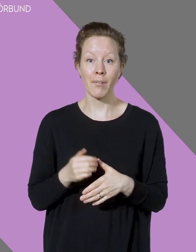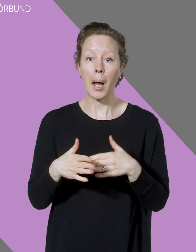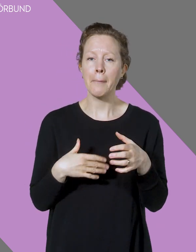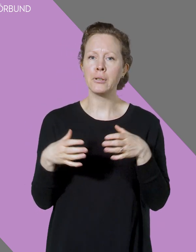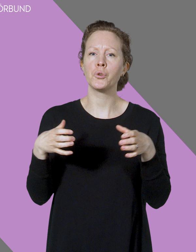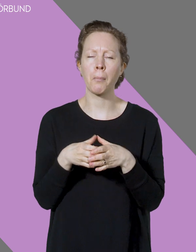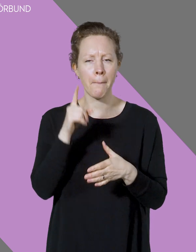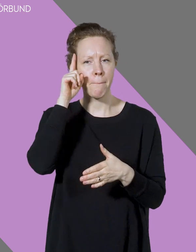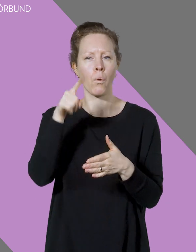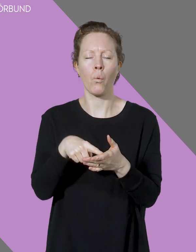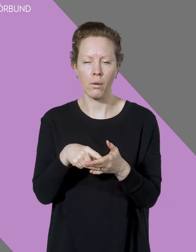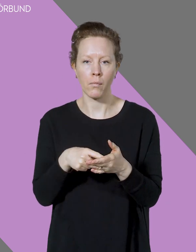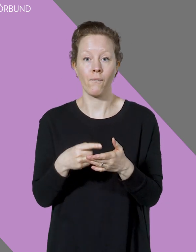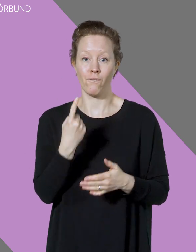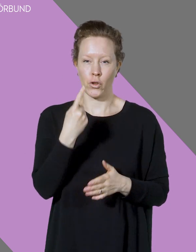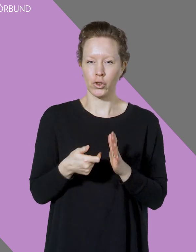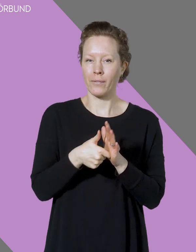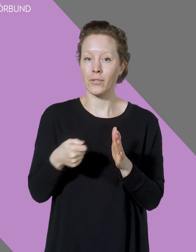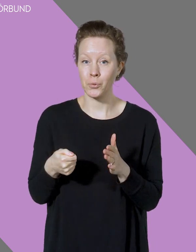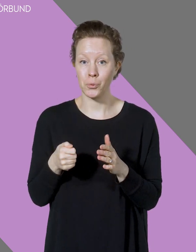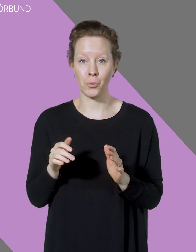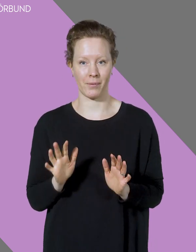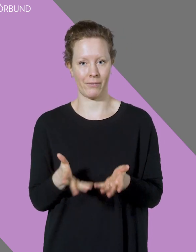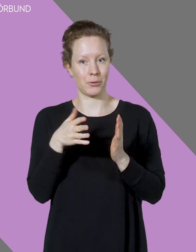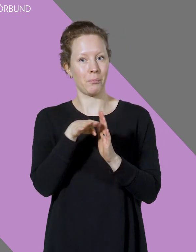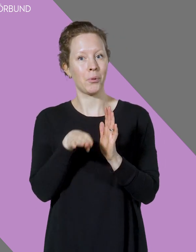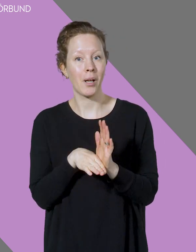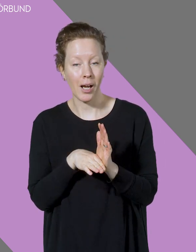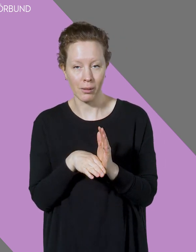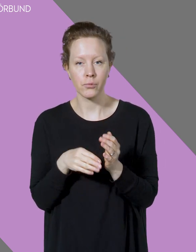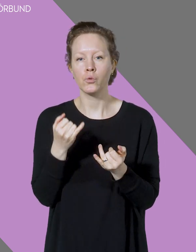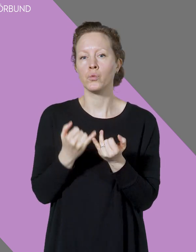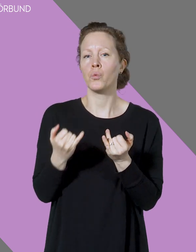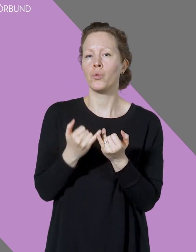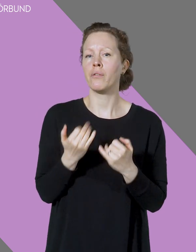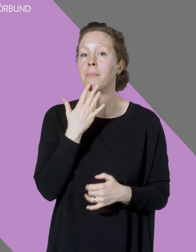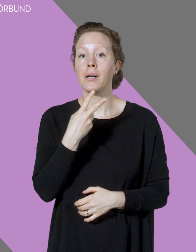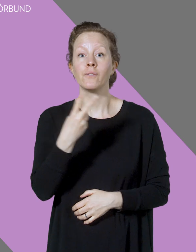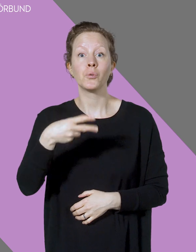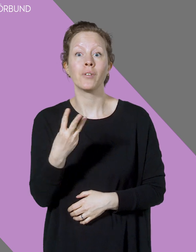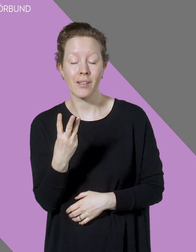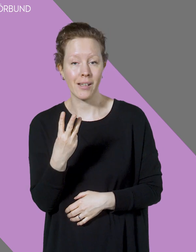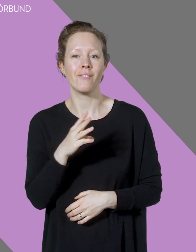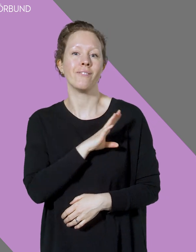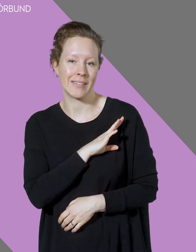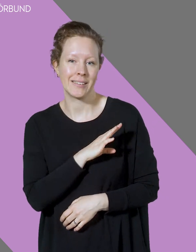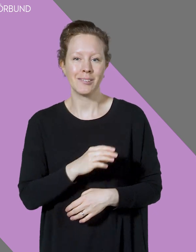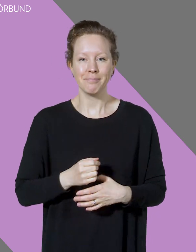Arbetsgruppens målsättning är att utarbeta ett utkast - av ett revitaliseringsprogram till slutet av mars 2023.